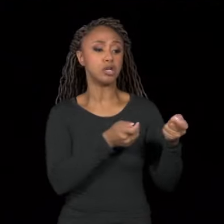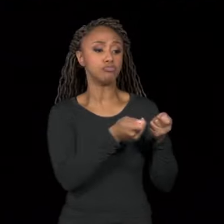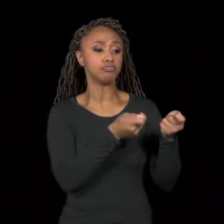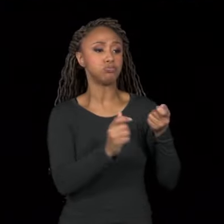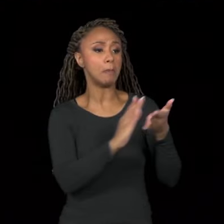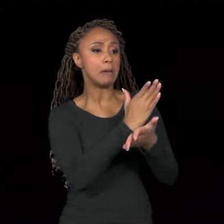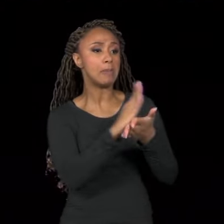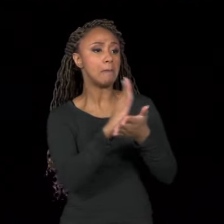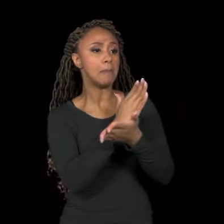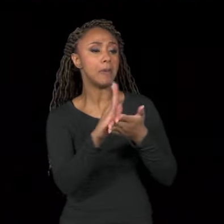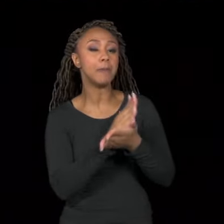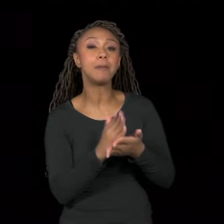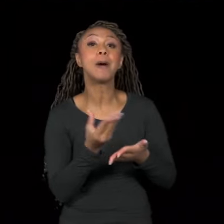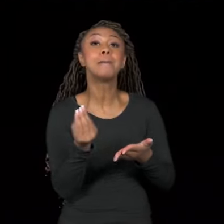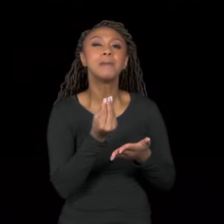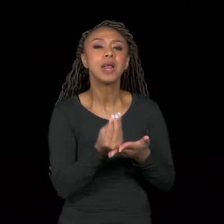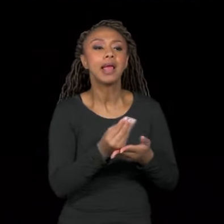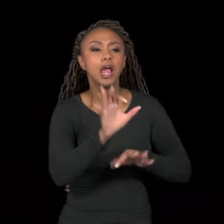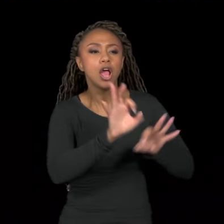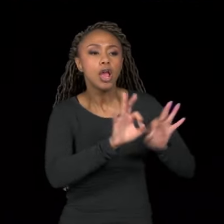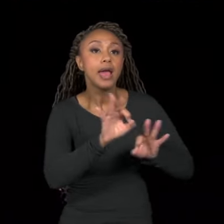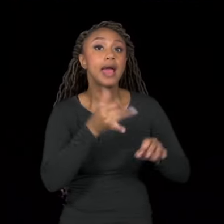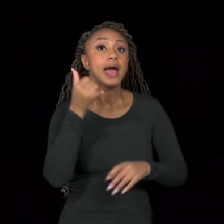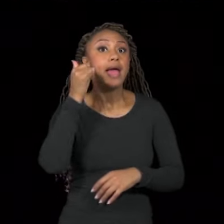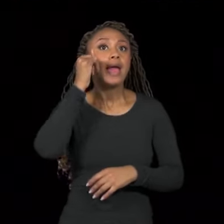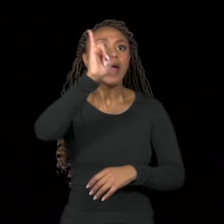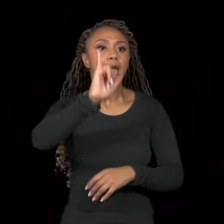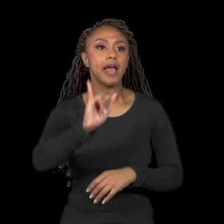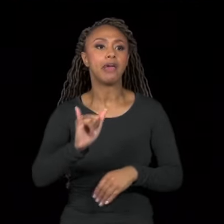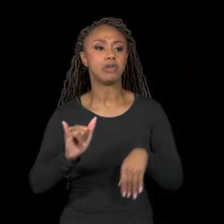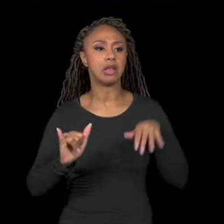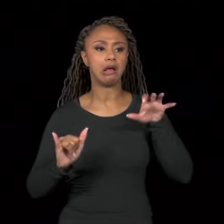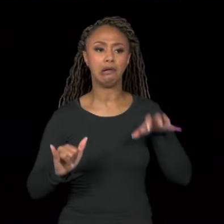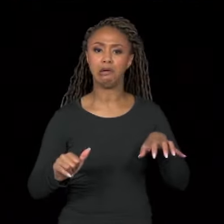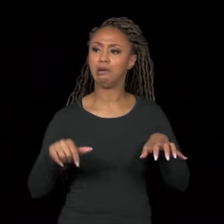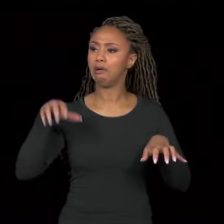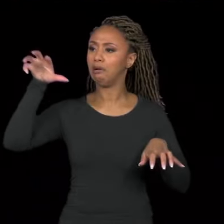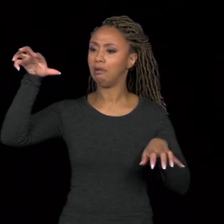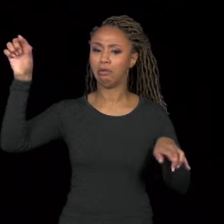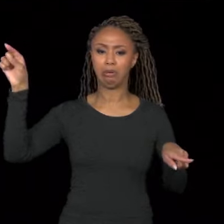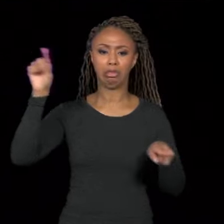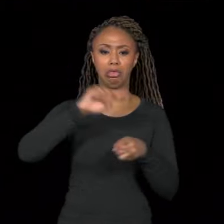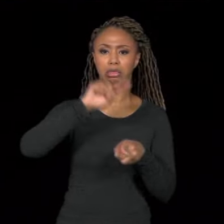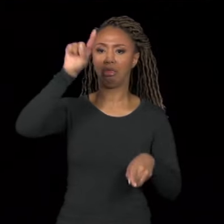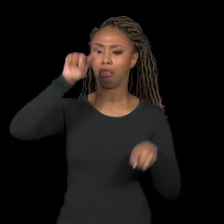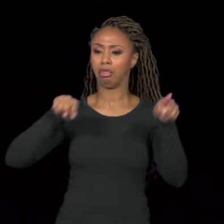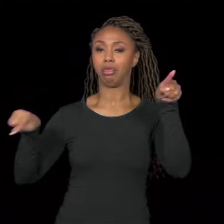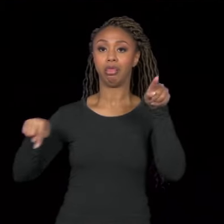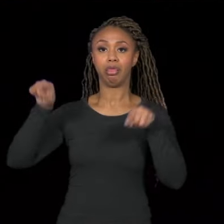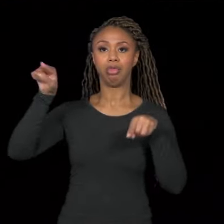EVITAR QUE HAJA UM ERRO AQUI NA HORA DE CADASTRAR OS DADOS. ENTÃO, ESSE É UM TIPO DE RESTRIÇÃO QUE O BANCO